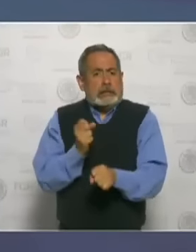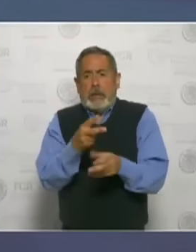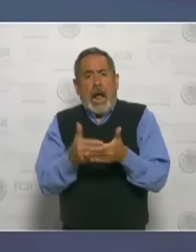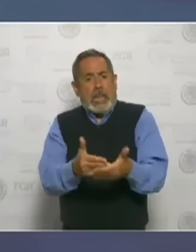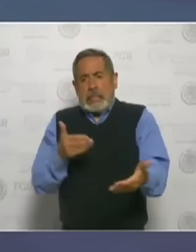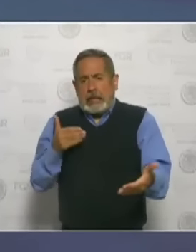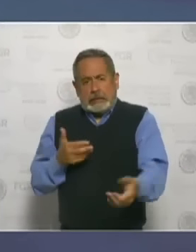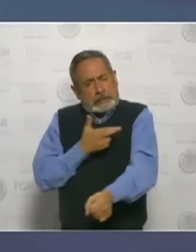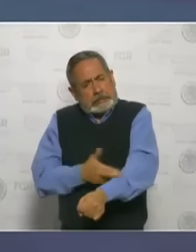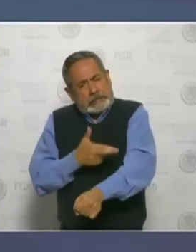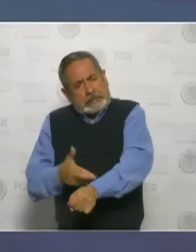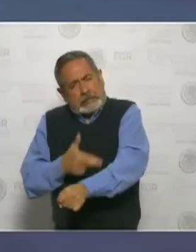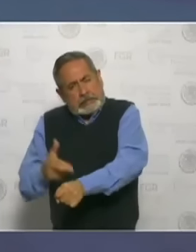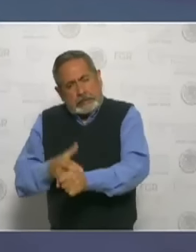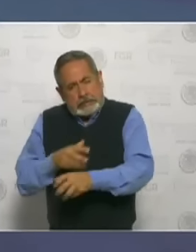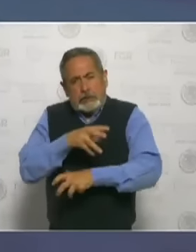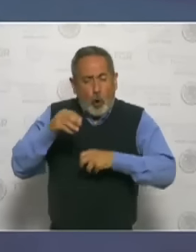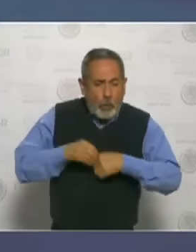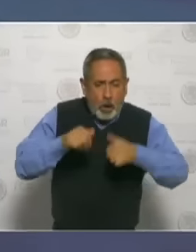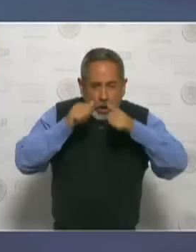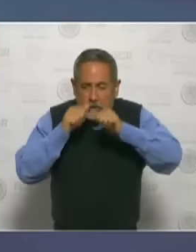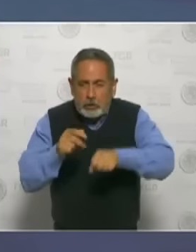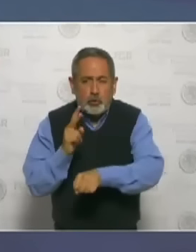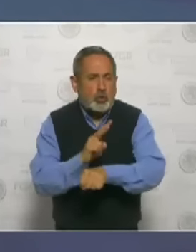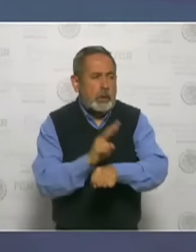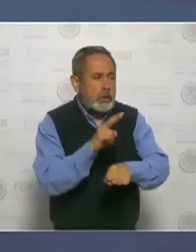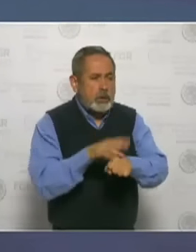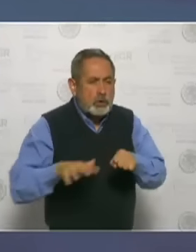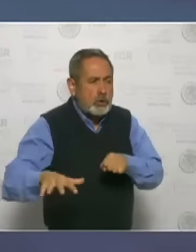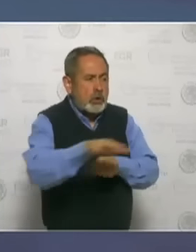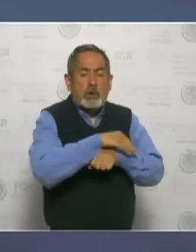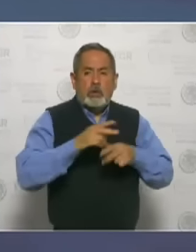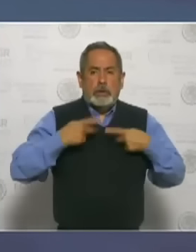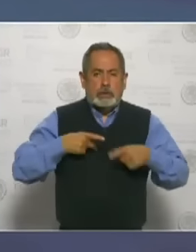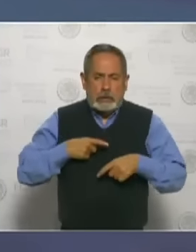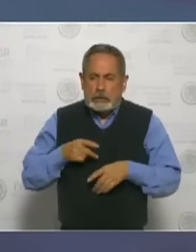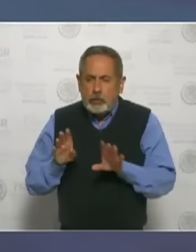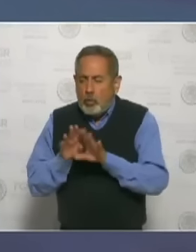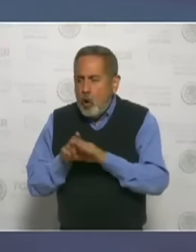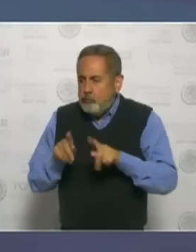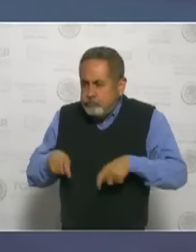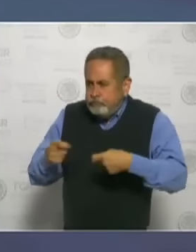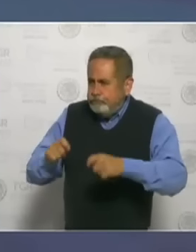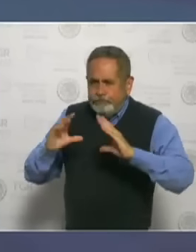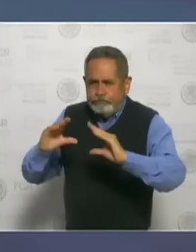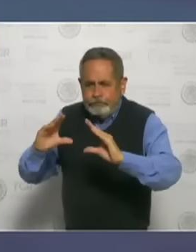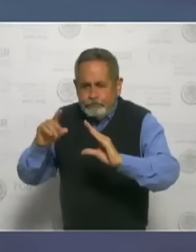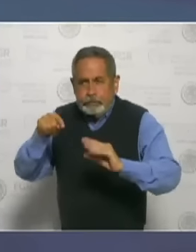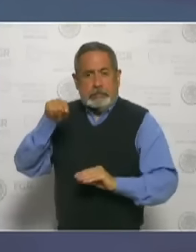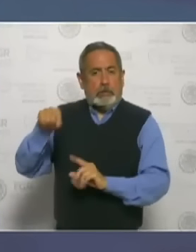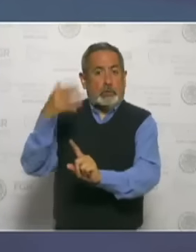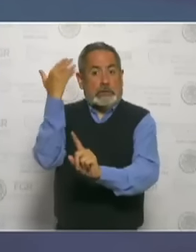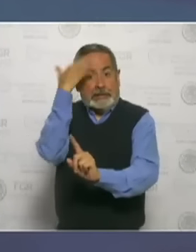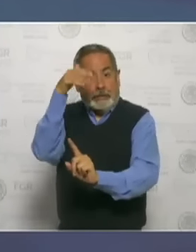en la profesionalización y supervisión de las personas facilitadoras para garantizar procesos